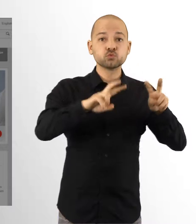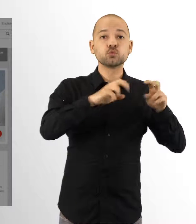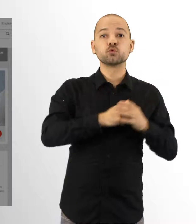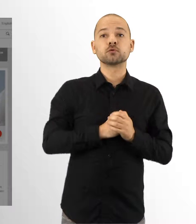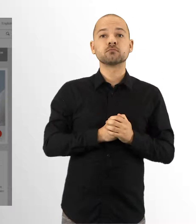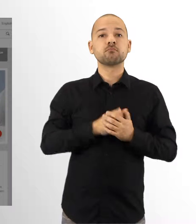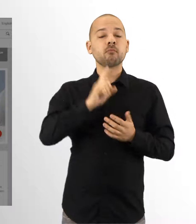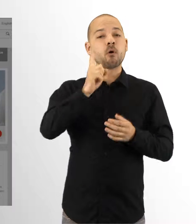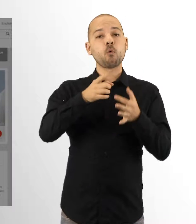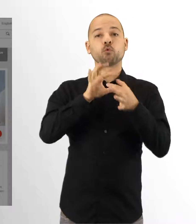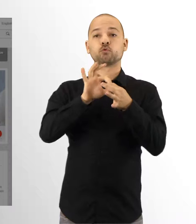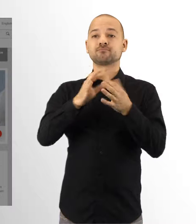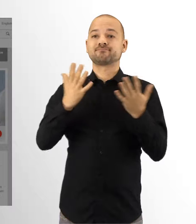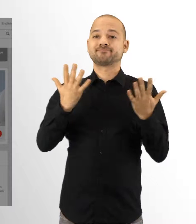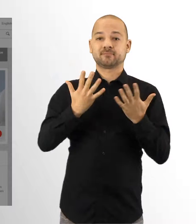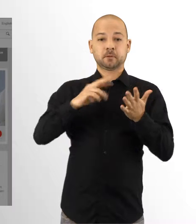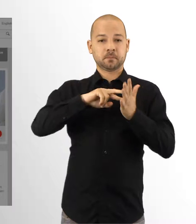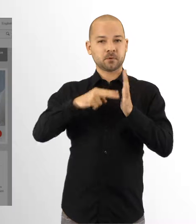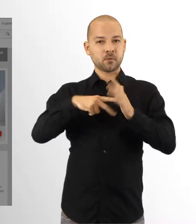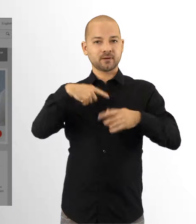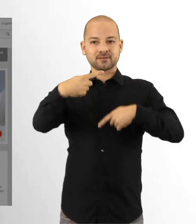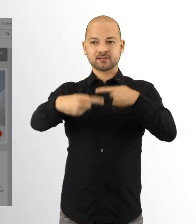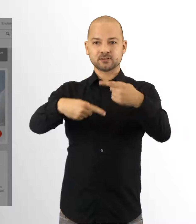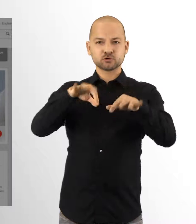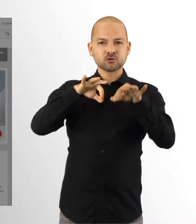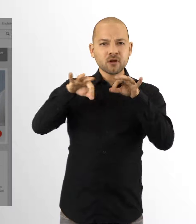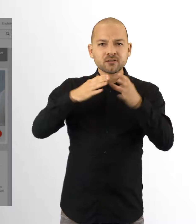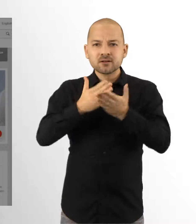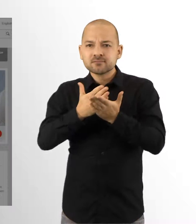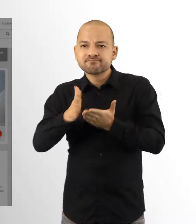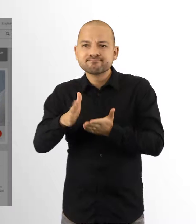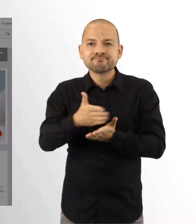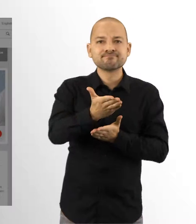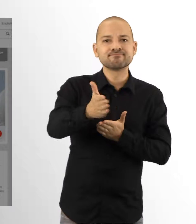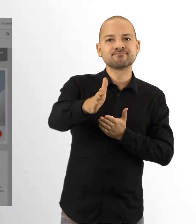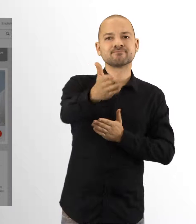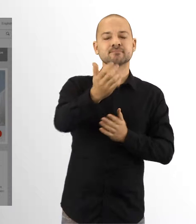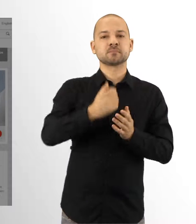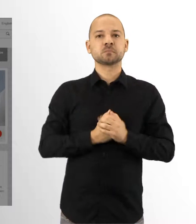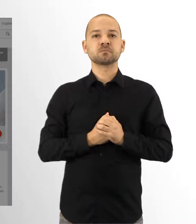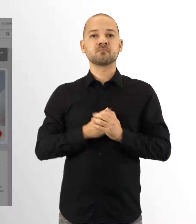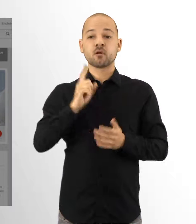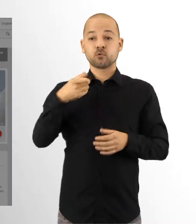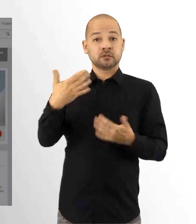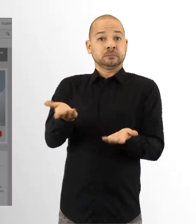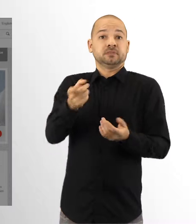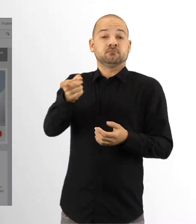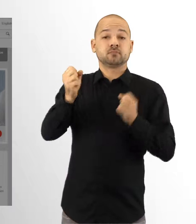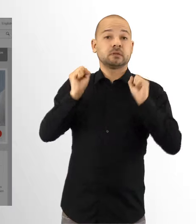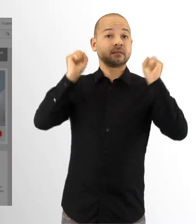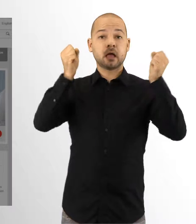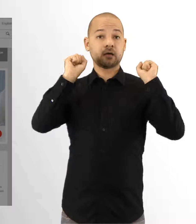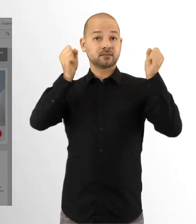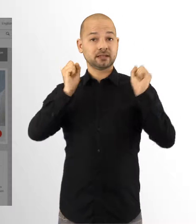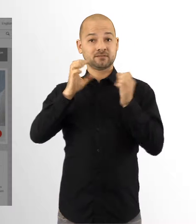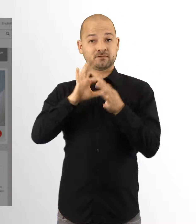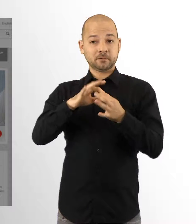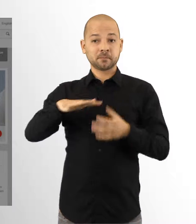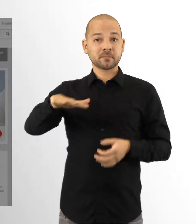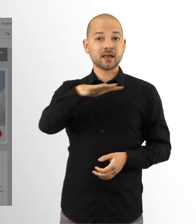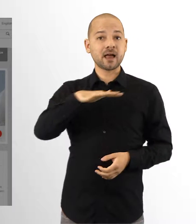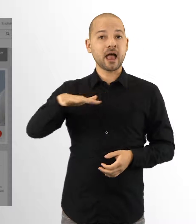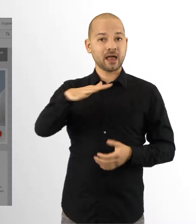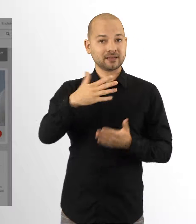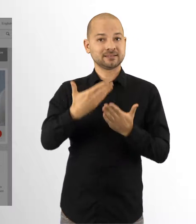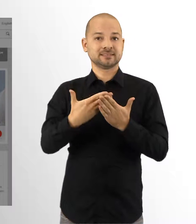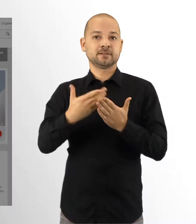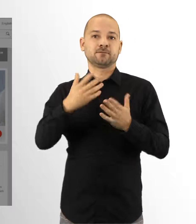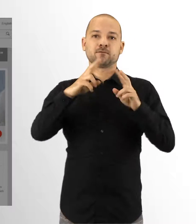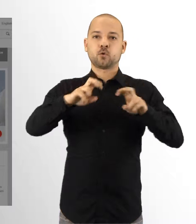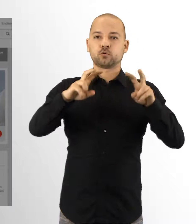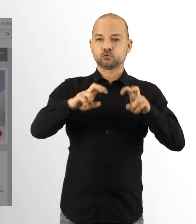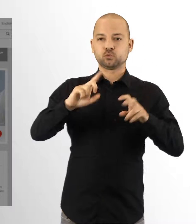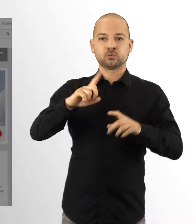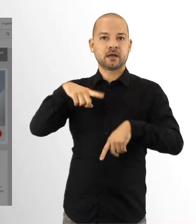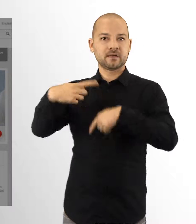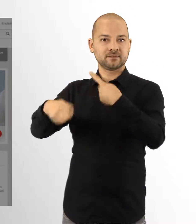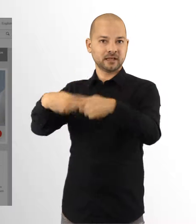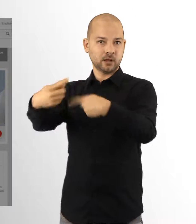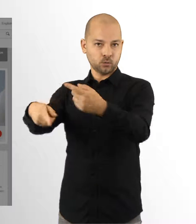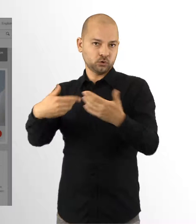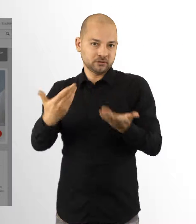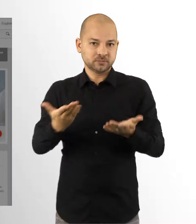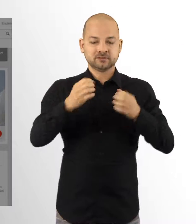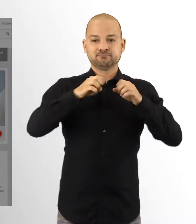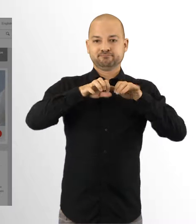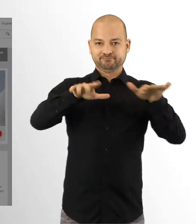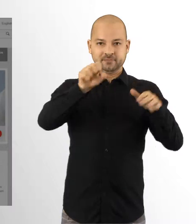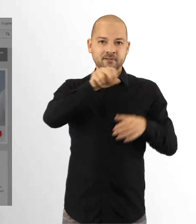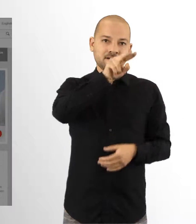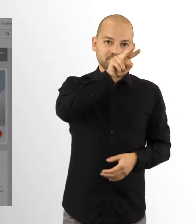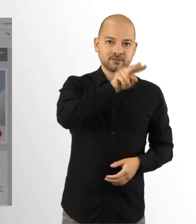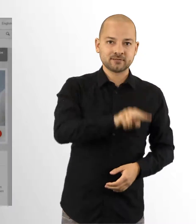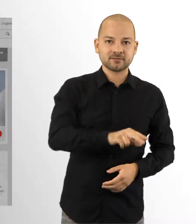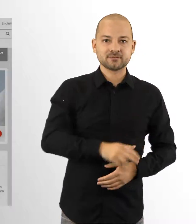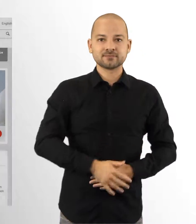sowie den verschiedenen politischen Strategien und Initiativen im Bereich Forschung und Entwicklung.